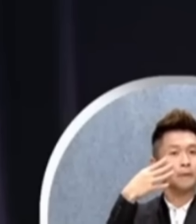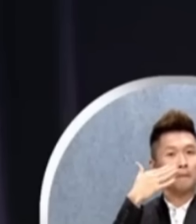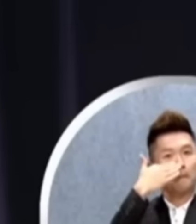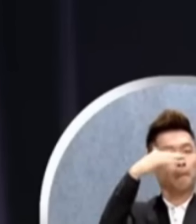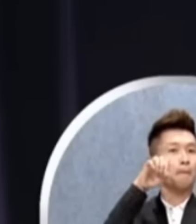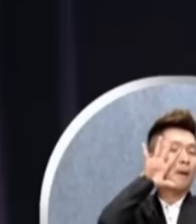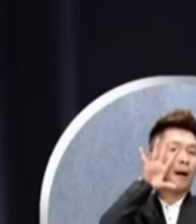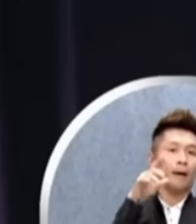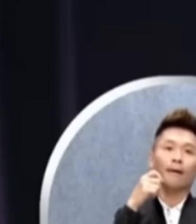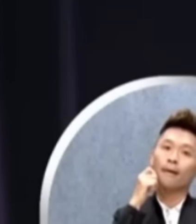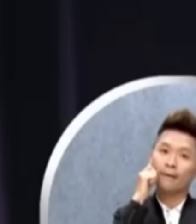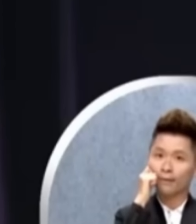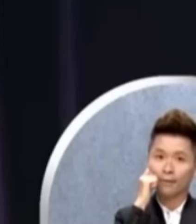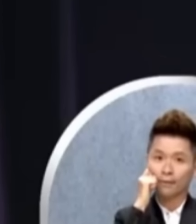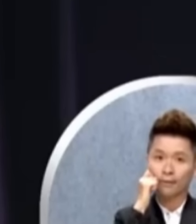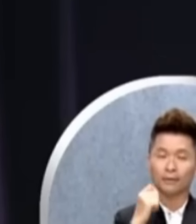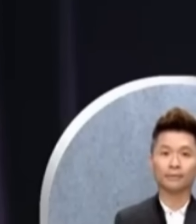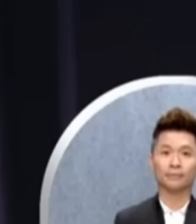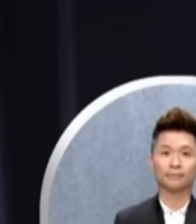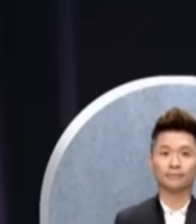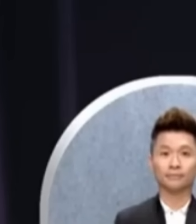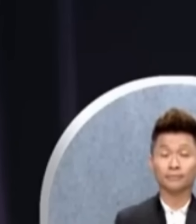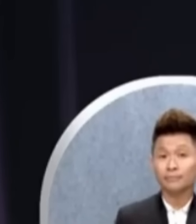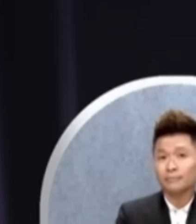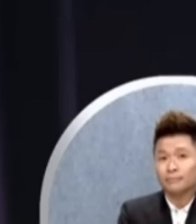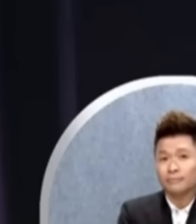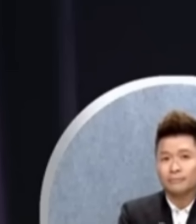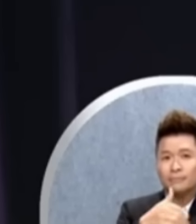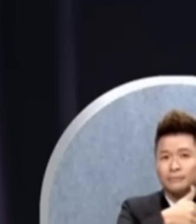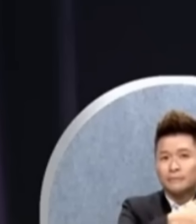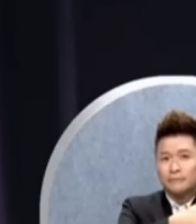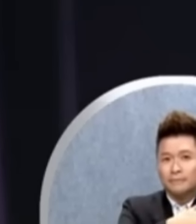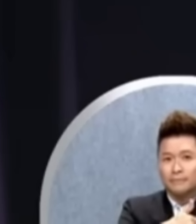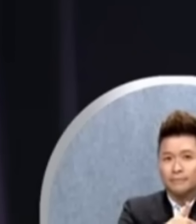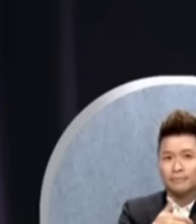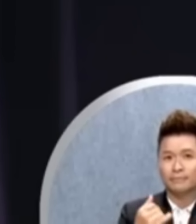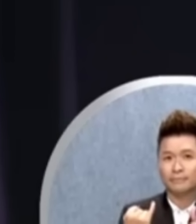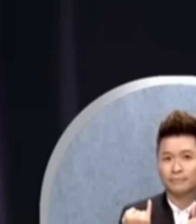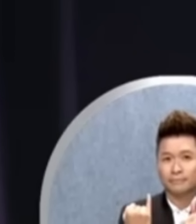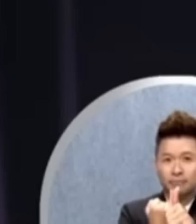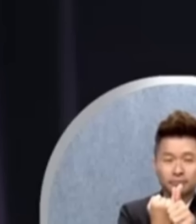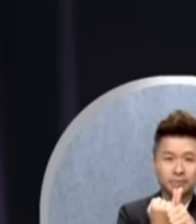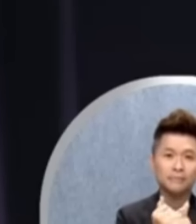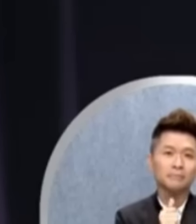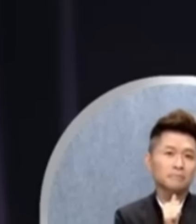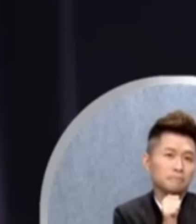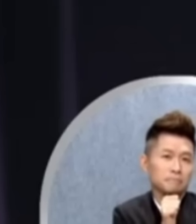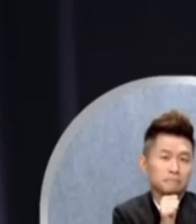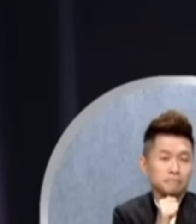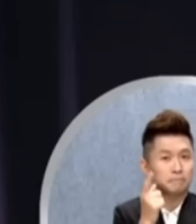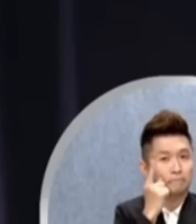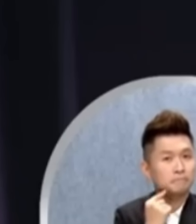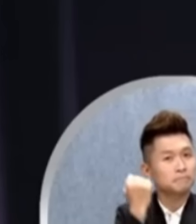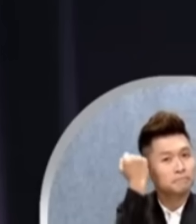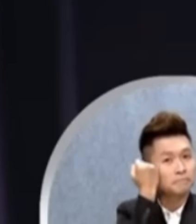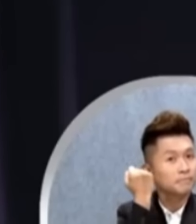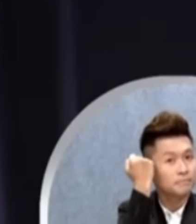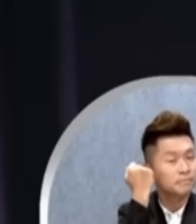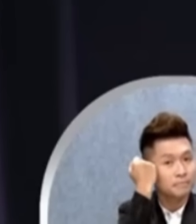貧賤夫妻百事哀 窮鄉惡水出凋民 貧窮是一切犯罪的根源